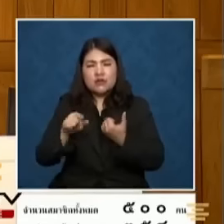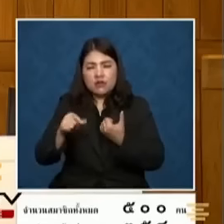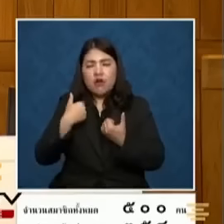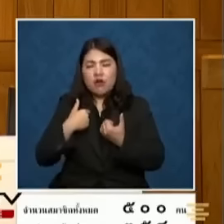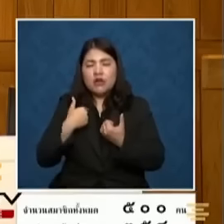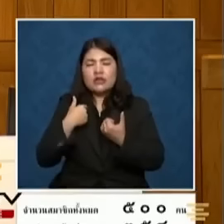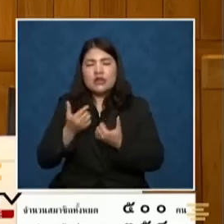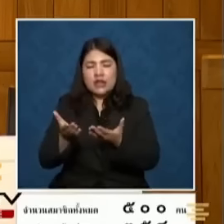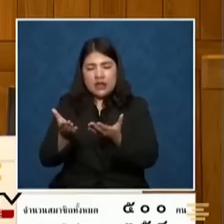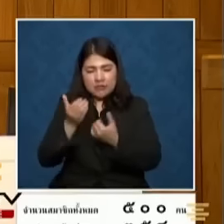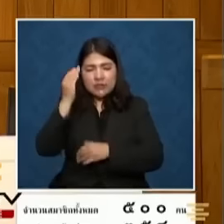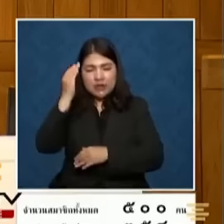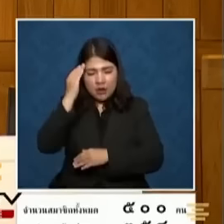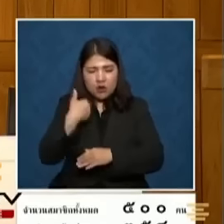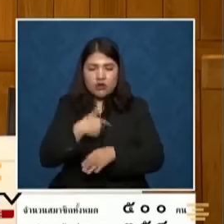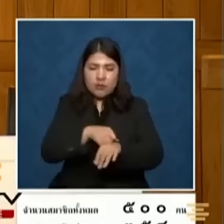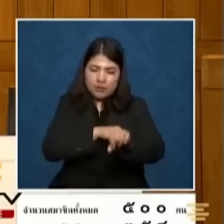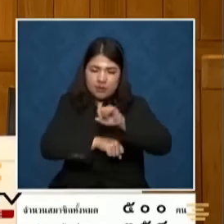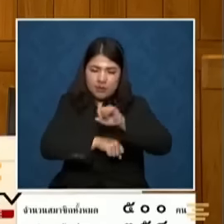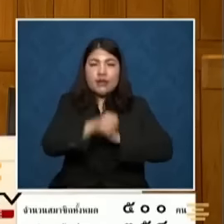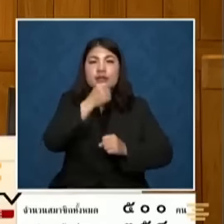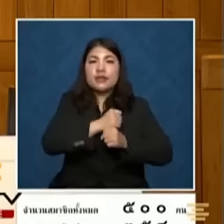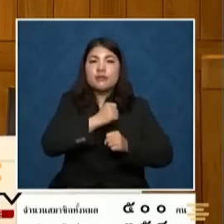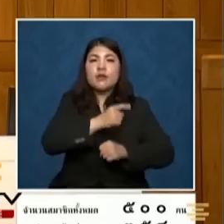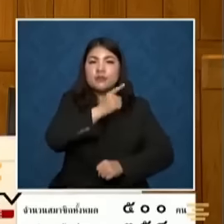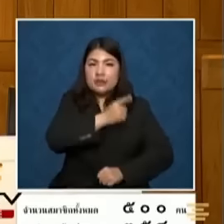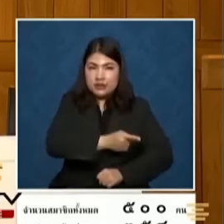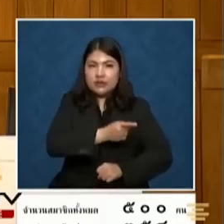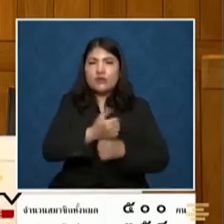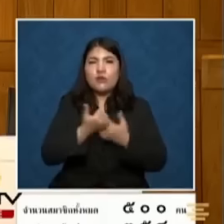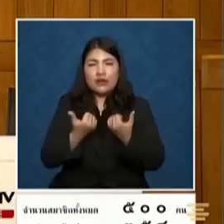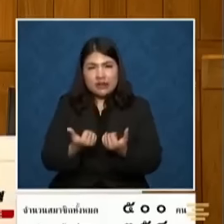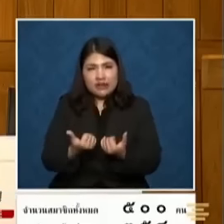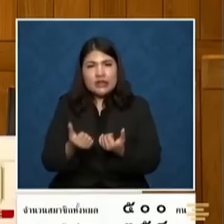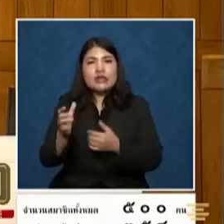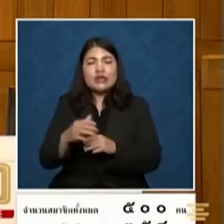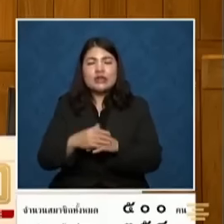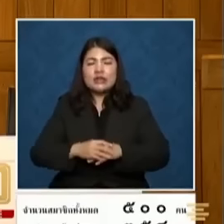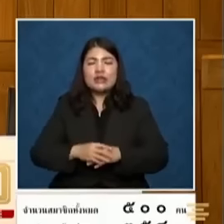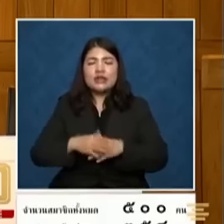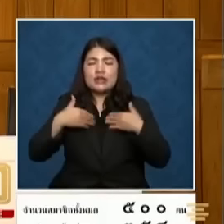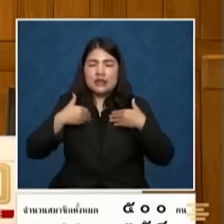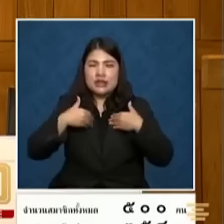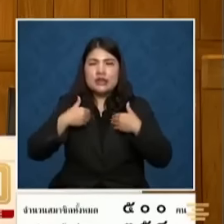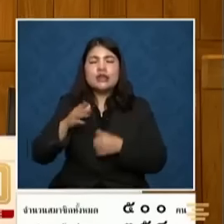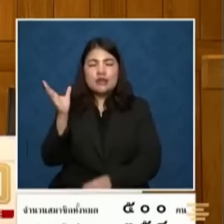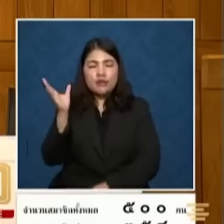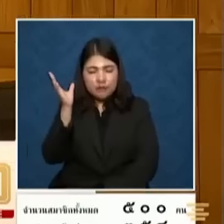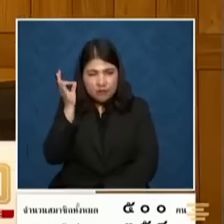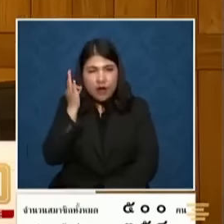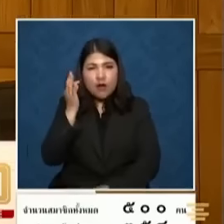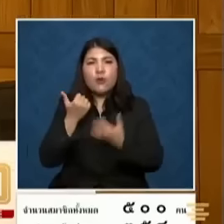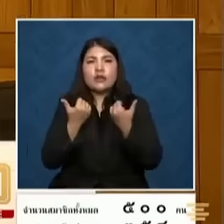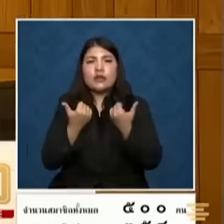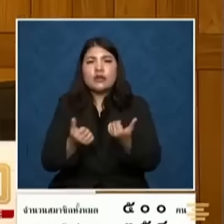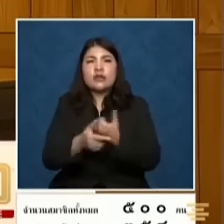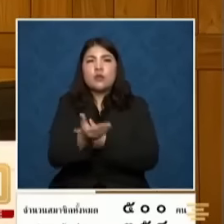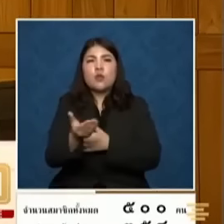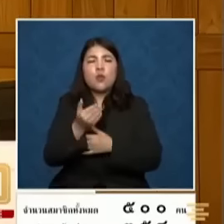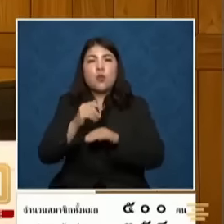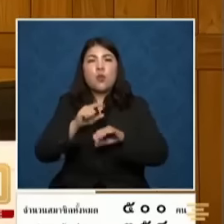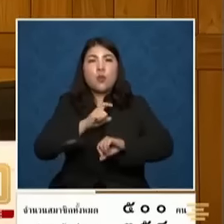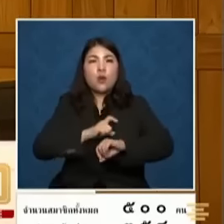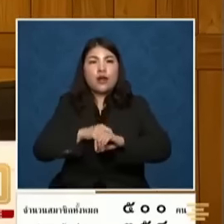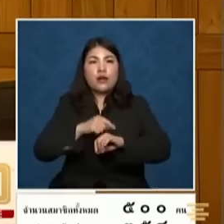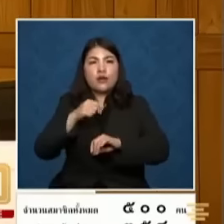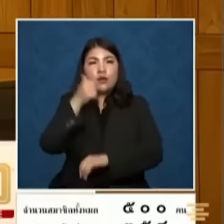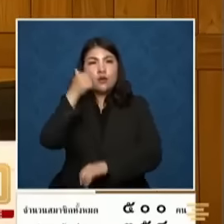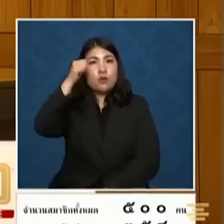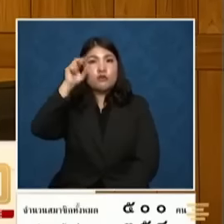นี้ฟังดูเหมือนใช่แต่ถ้าฟังให้ดีเหมือนดู ศรีธนนชัยปลิ้นปล้อนไม่มีใครปฏิเสธว่าการ